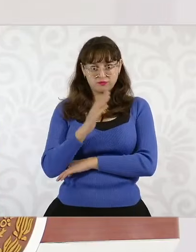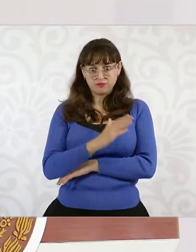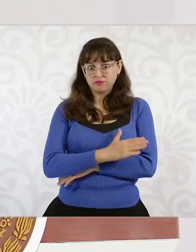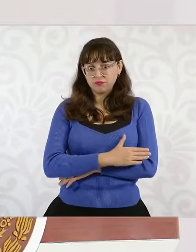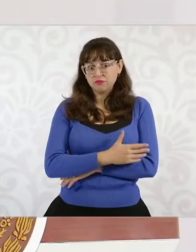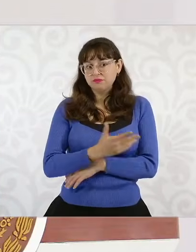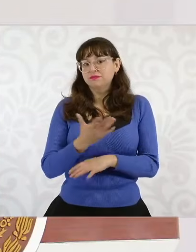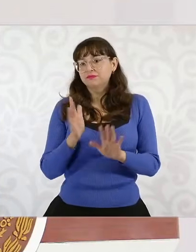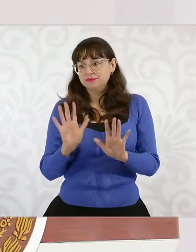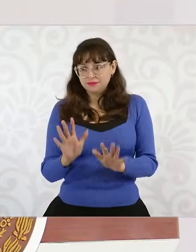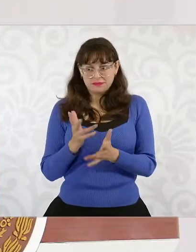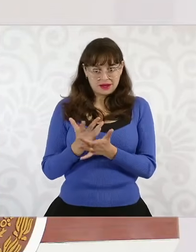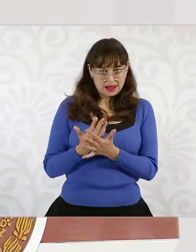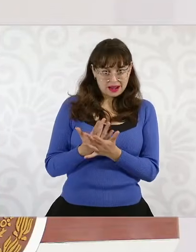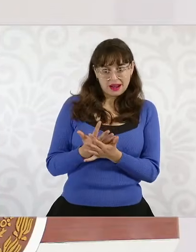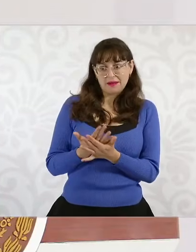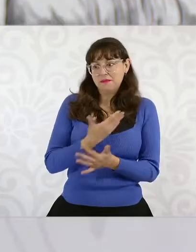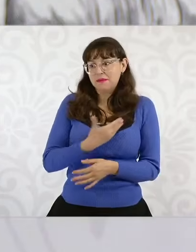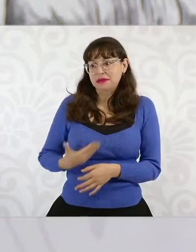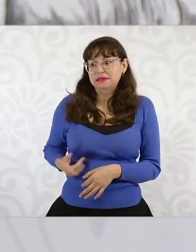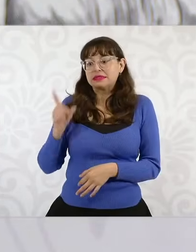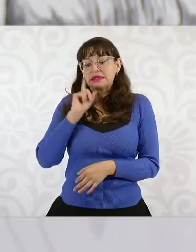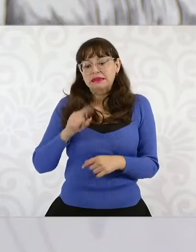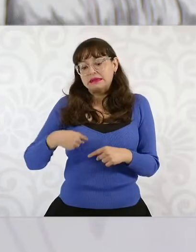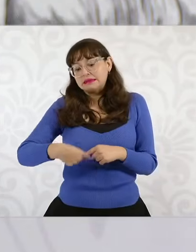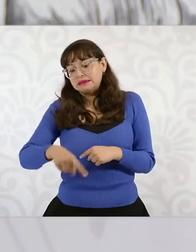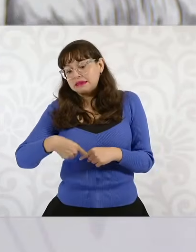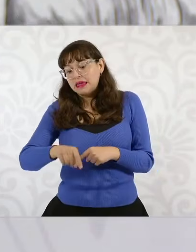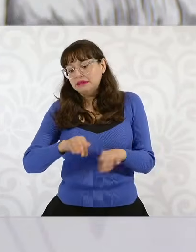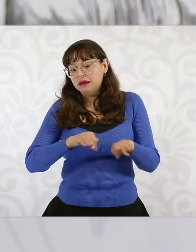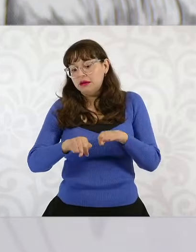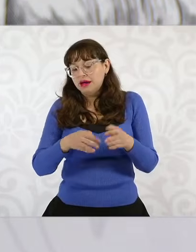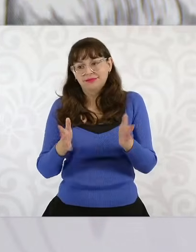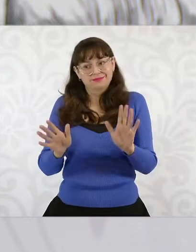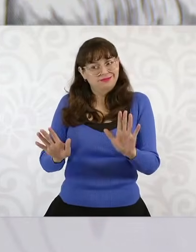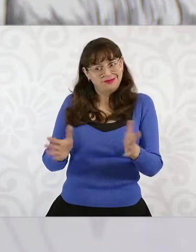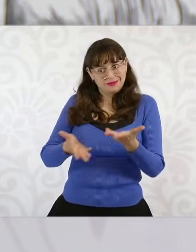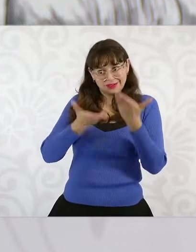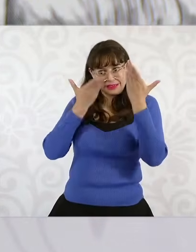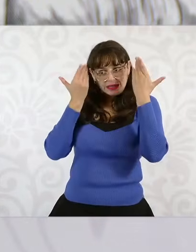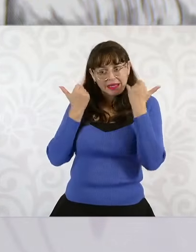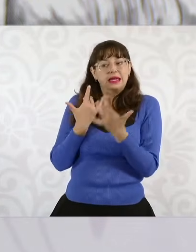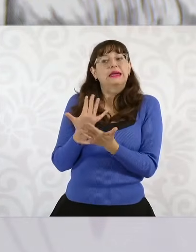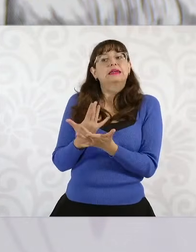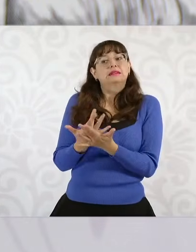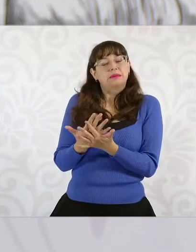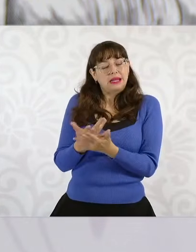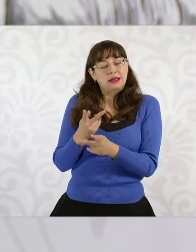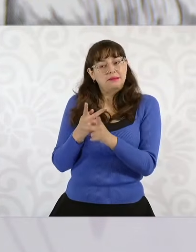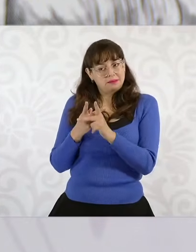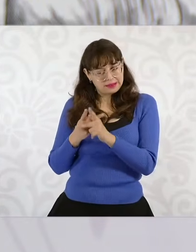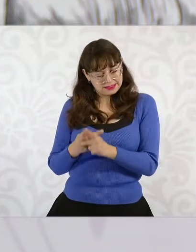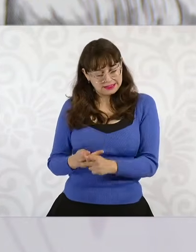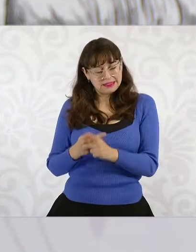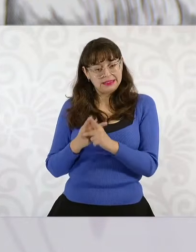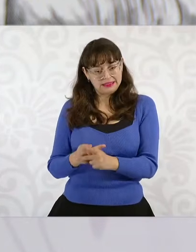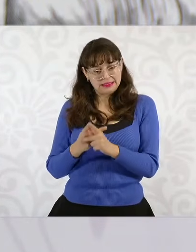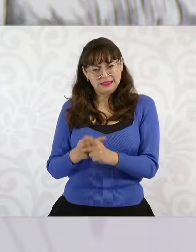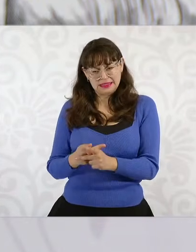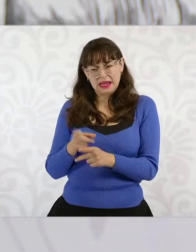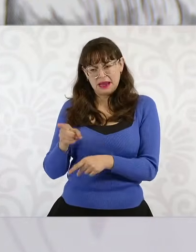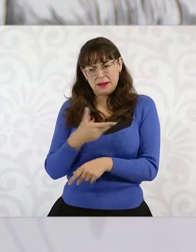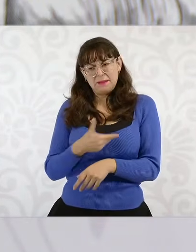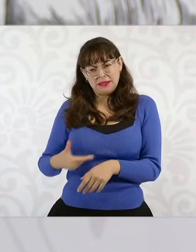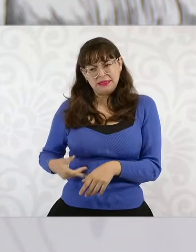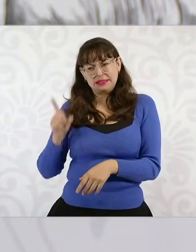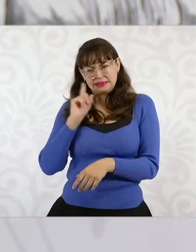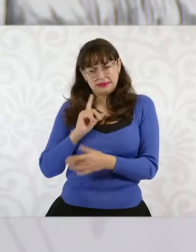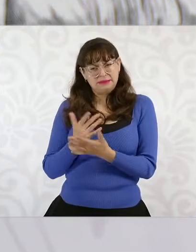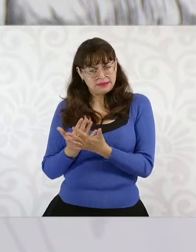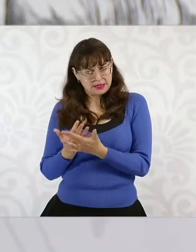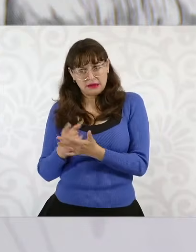para que tengamos eh un poquito de paciencia eh respecto de de la salud el día de hoy. Entonces,